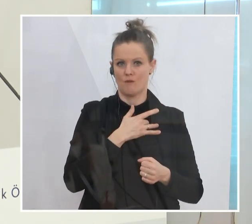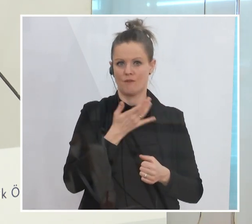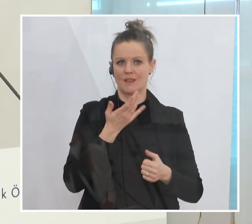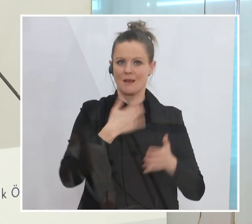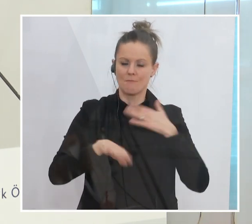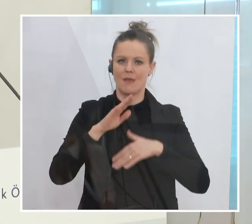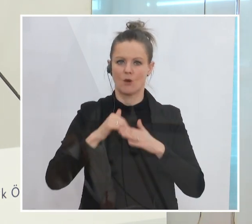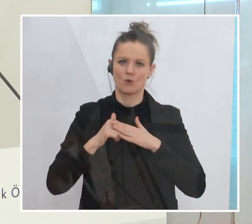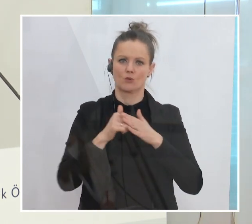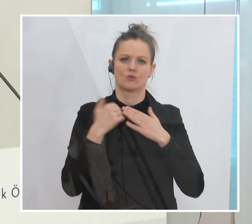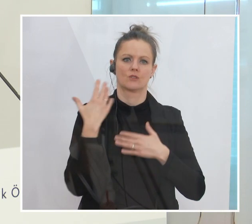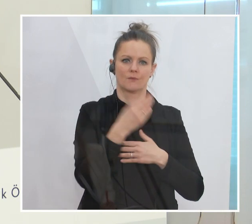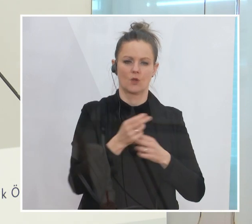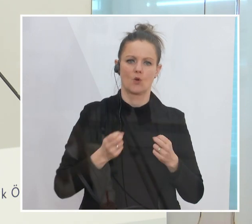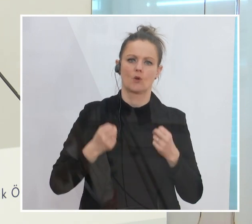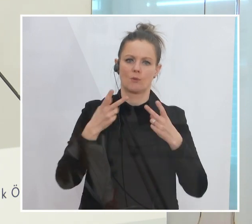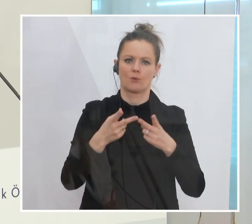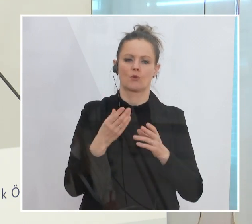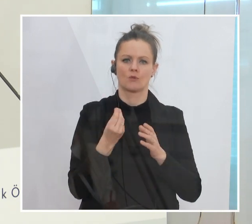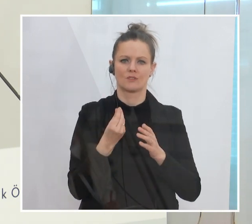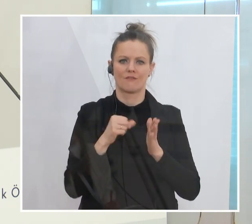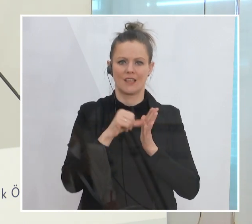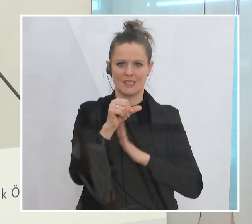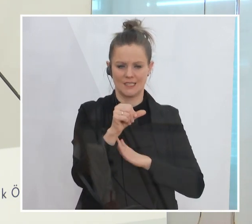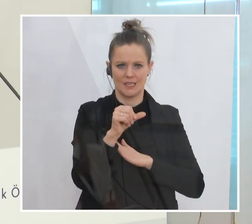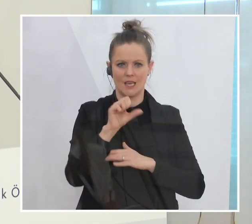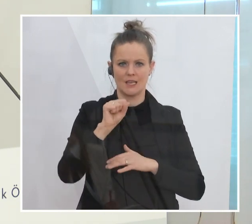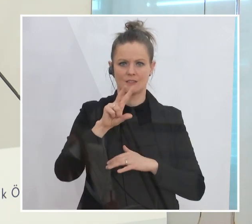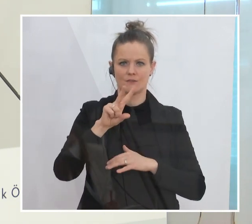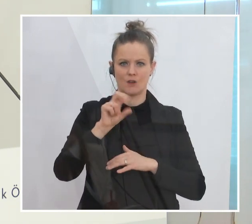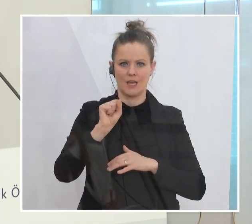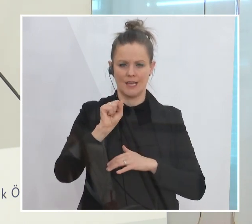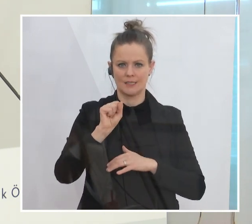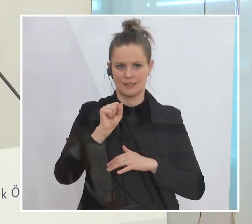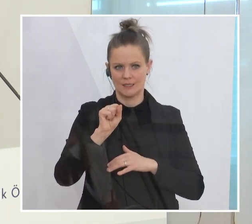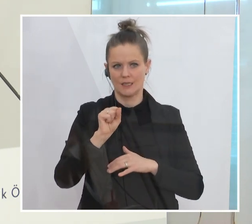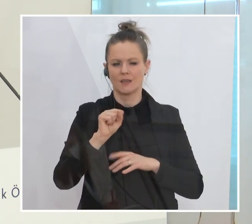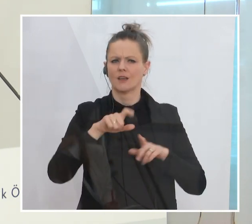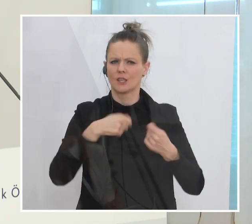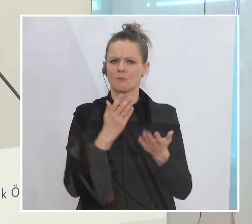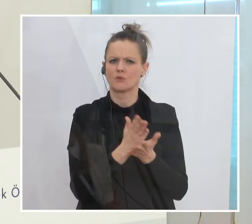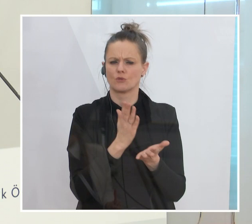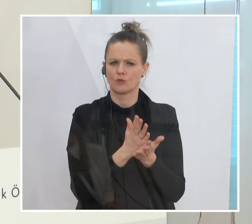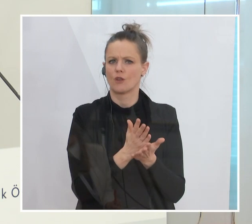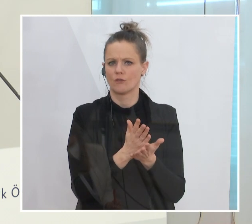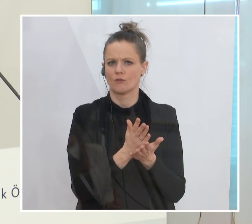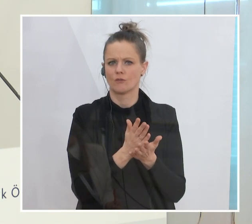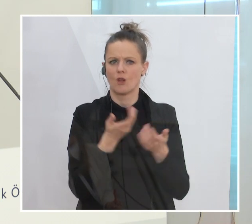werden in der Überbrückungsfinanzierung bei der SVS den bereits etablierten Lockdownbonus